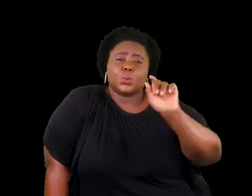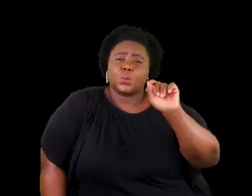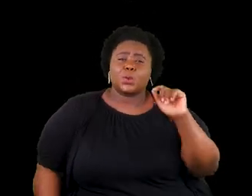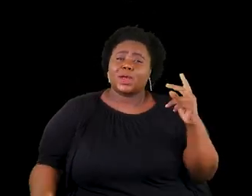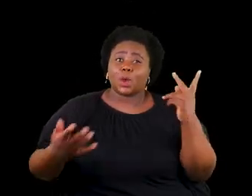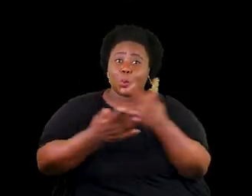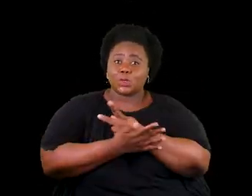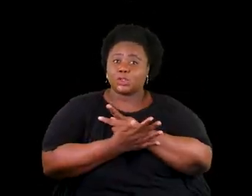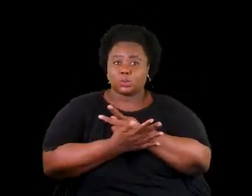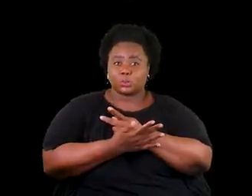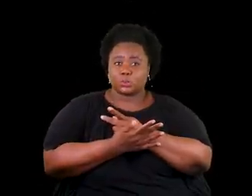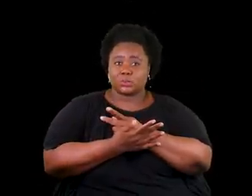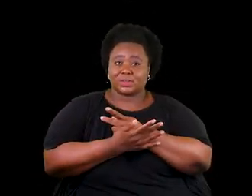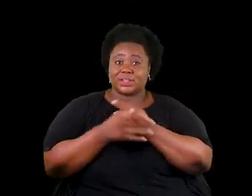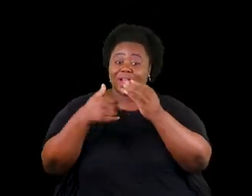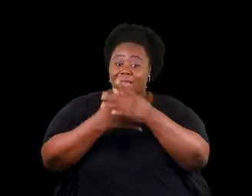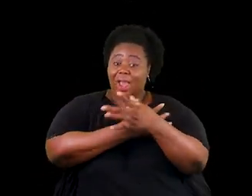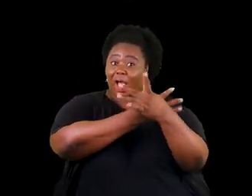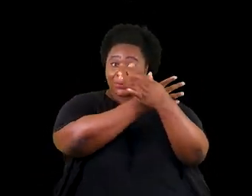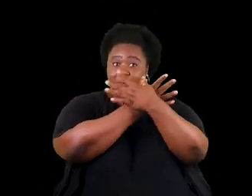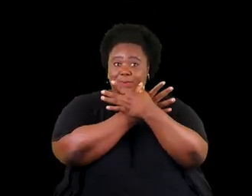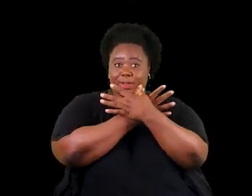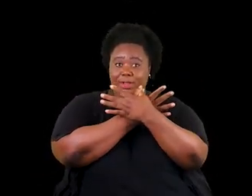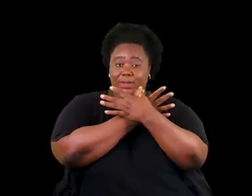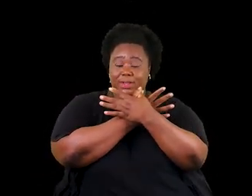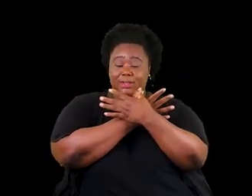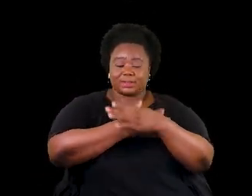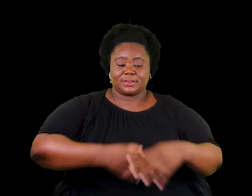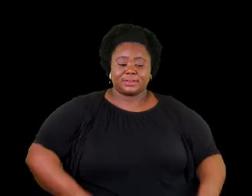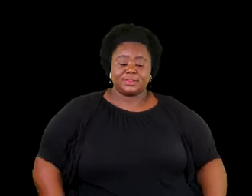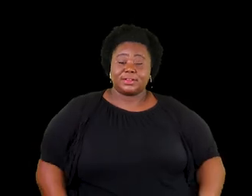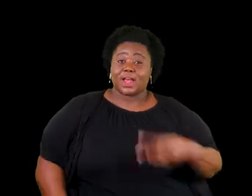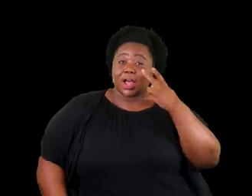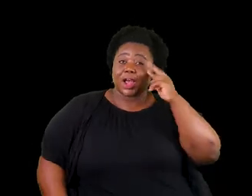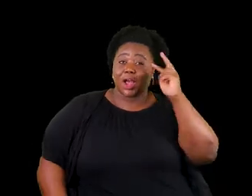(criança) a borboleta (Tunica) a borboleta? (Tunica) Olha a borboleta amarela.